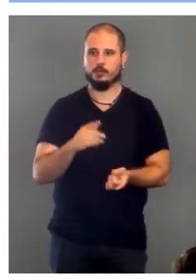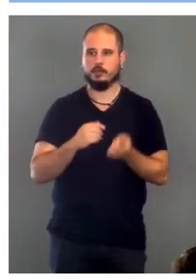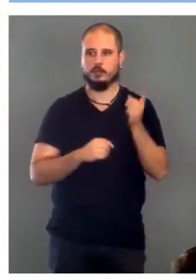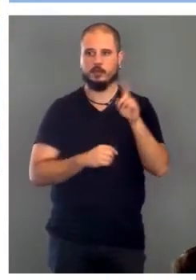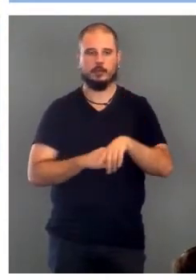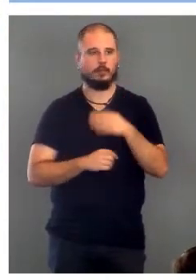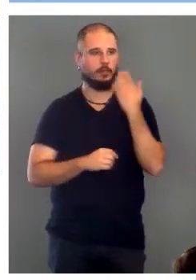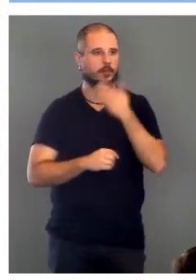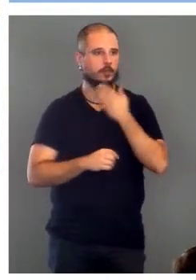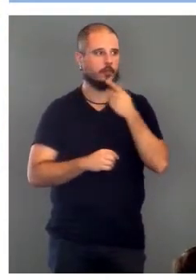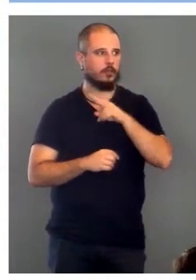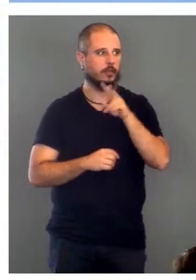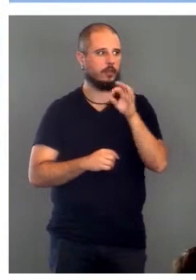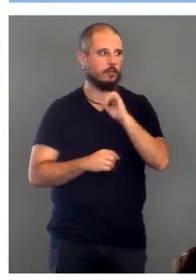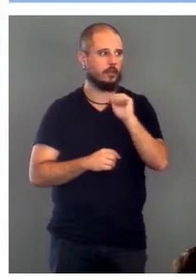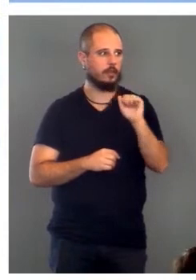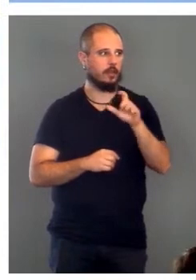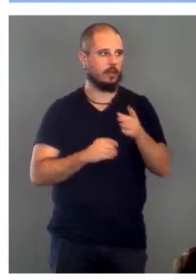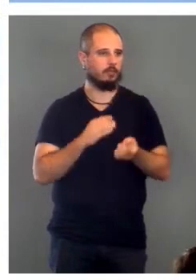De formación profesional que en estos años ha conseguido ya